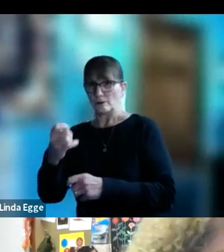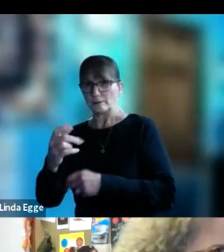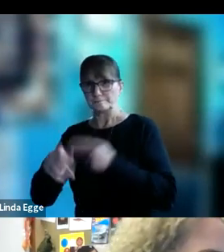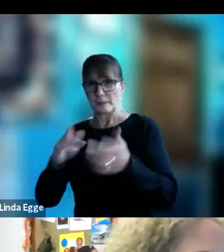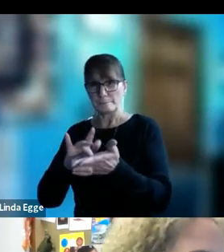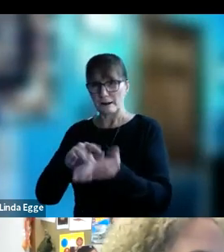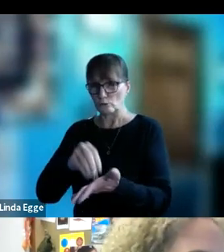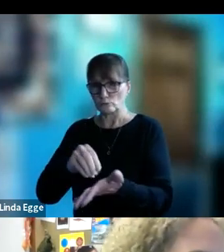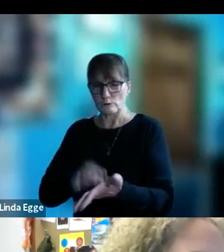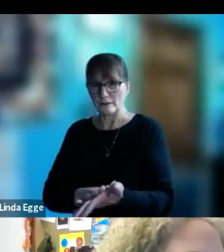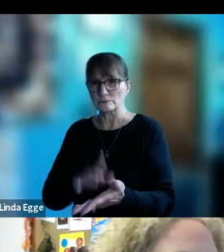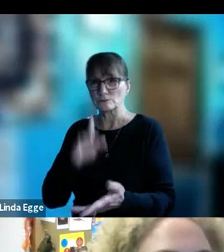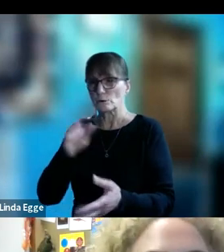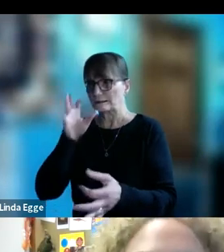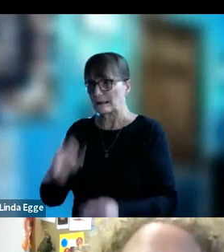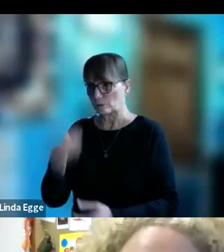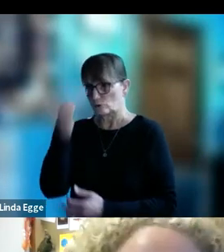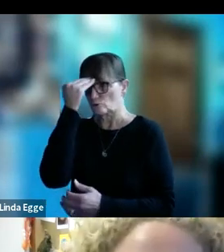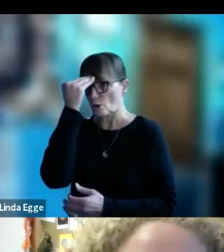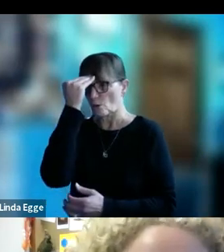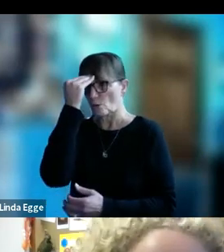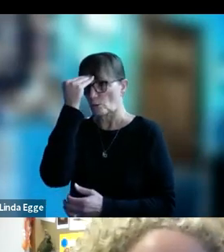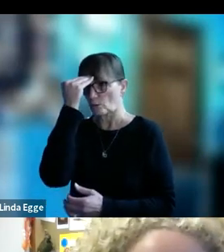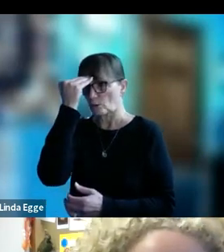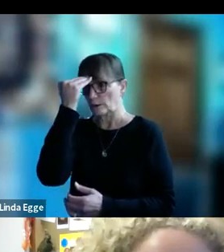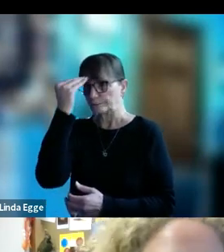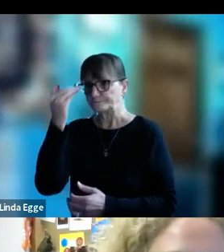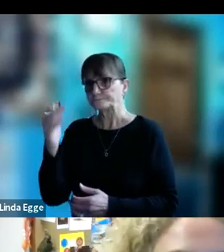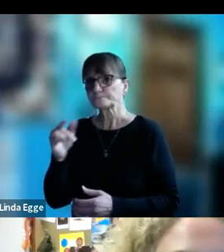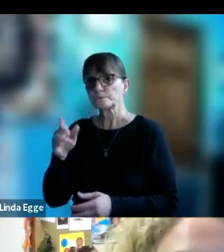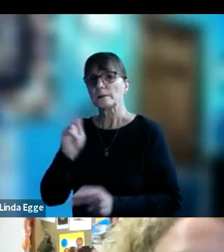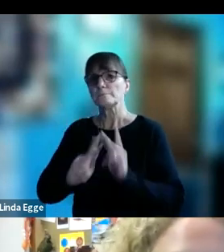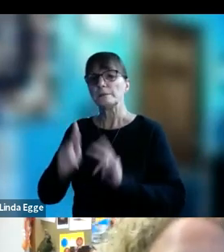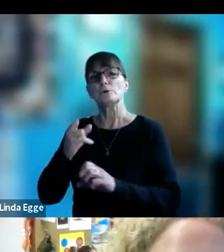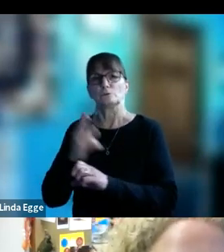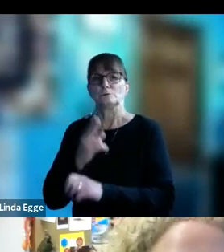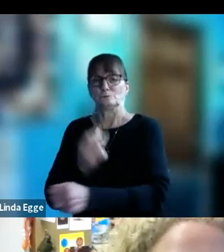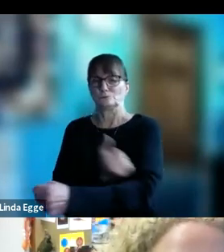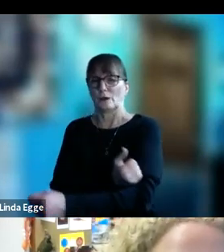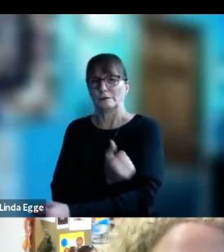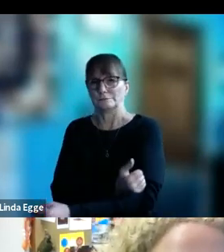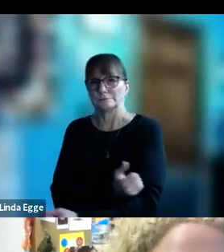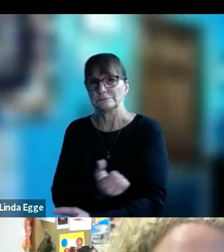Y definitivamente somos conscientes de que la gente usa sustancias por una razón,